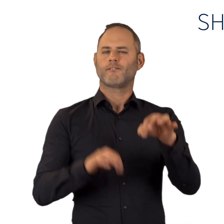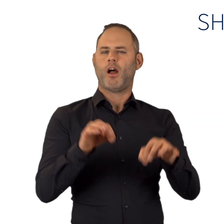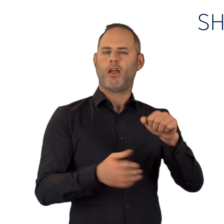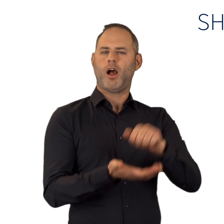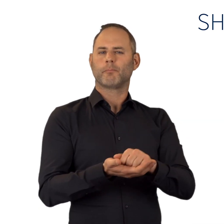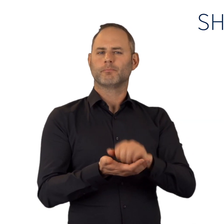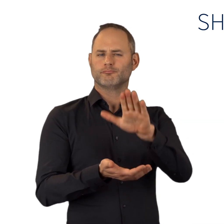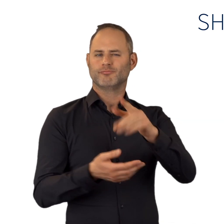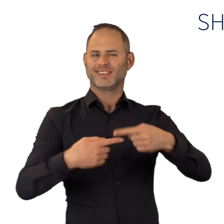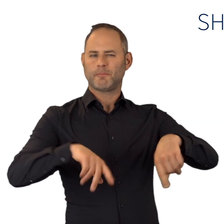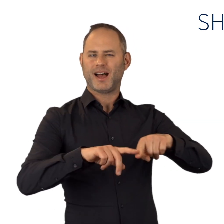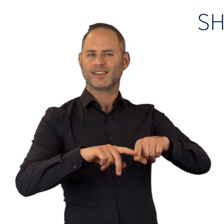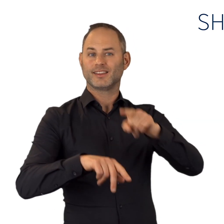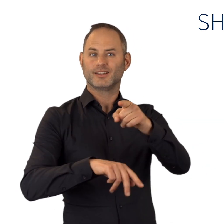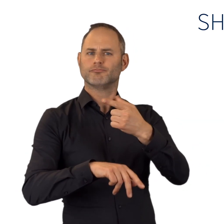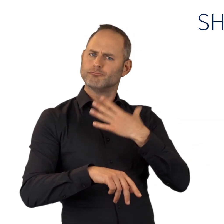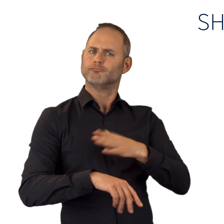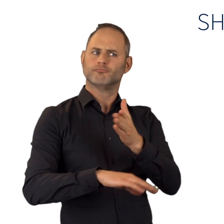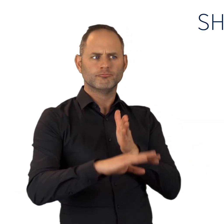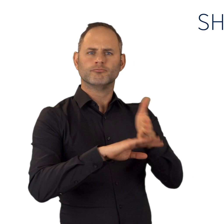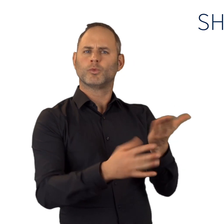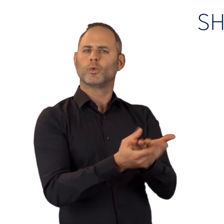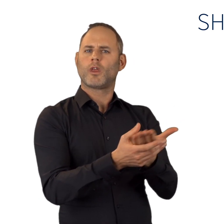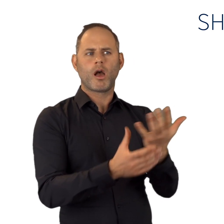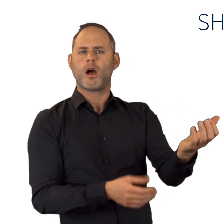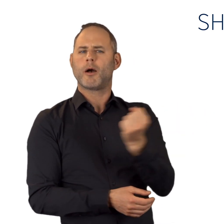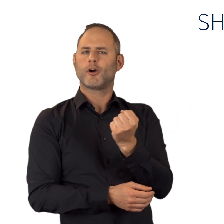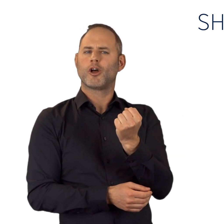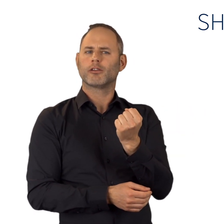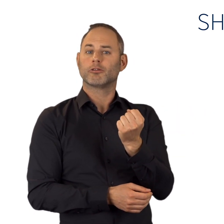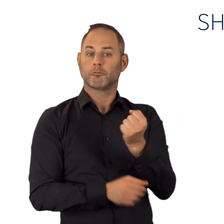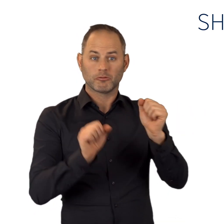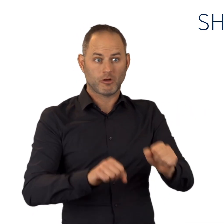Wer die Unterlagen persönlich beim Wahlamt seiner Gemeinde abholt,